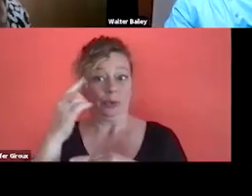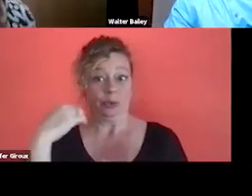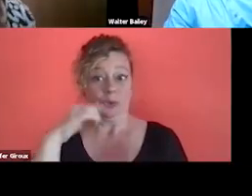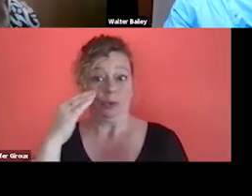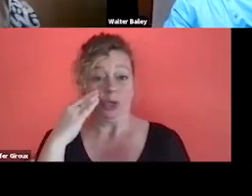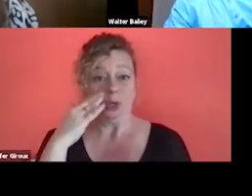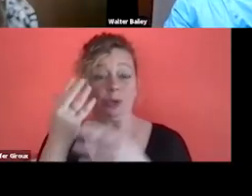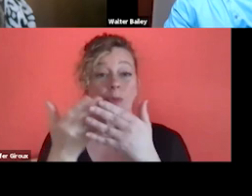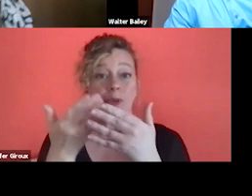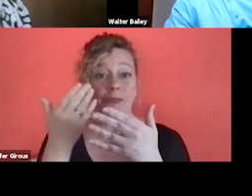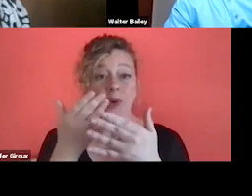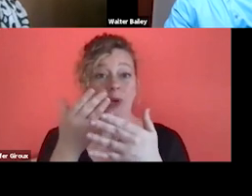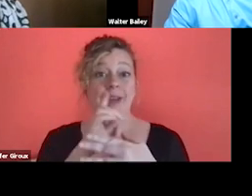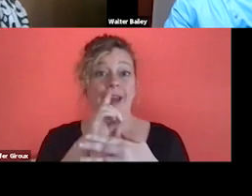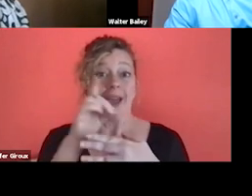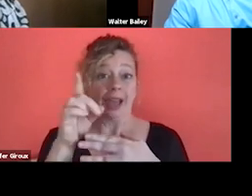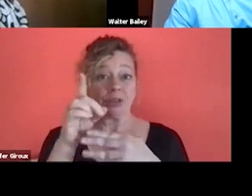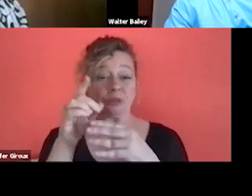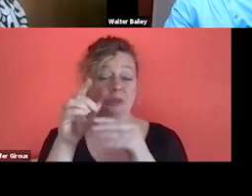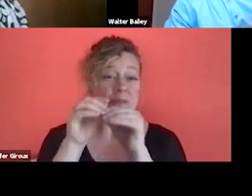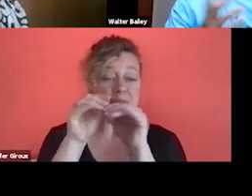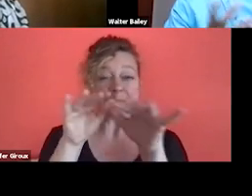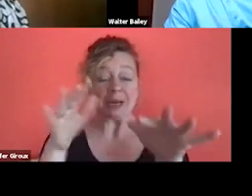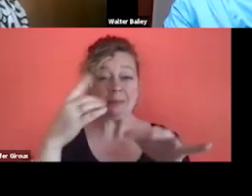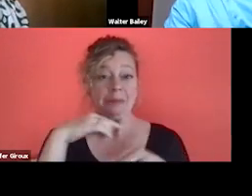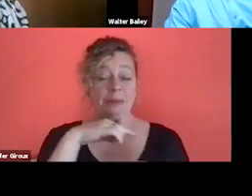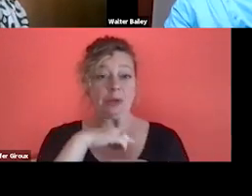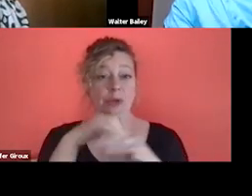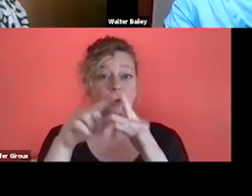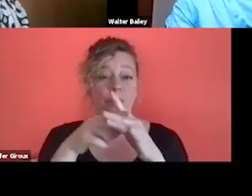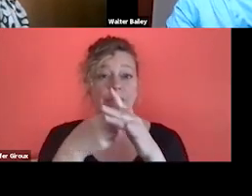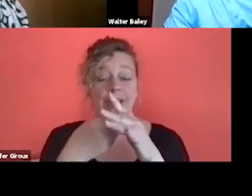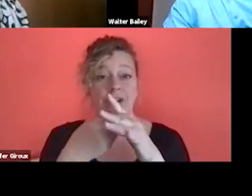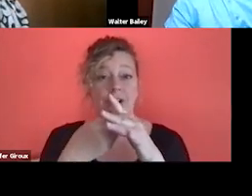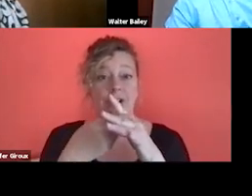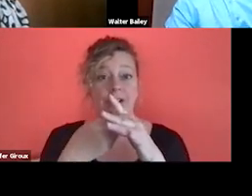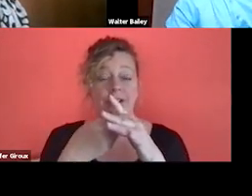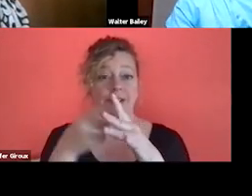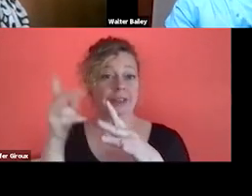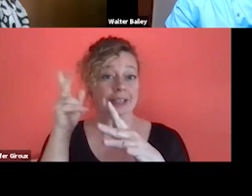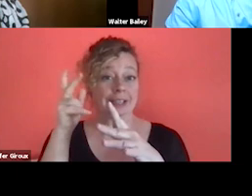antes de la pandemia real, comenzamos a escuchar esta información